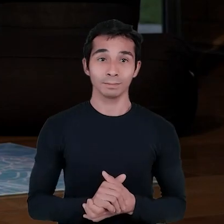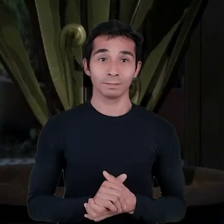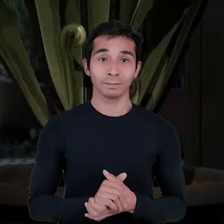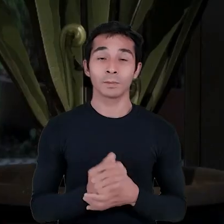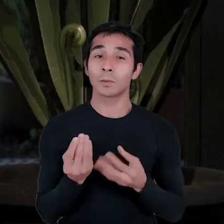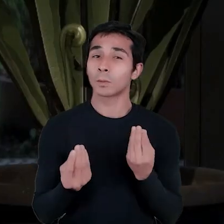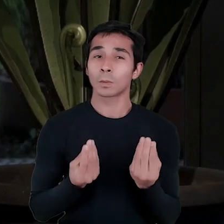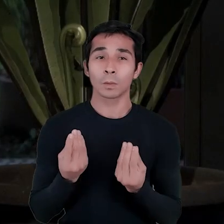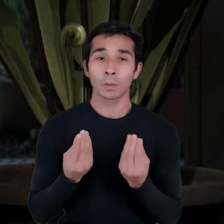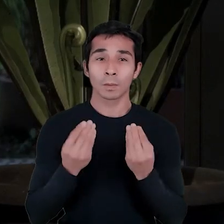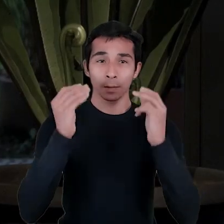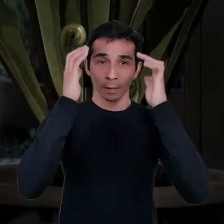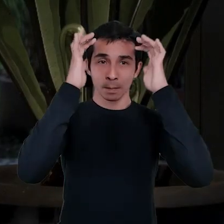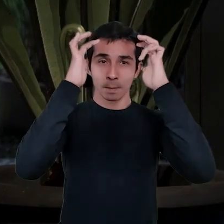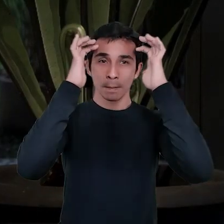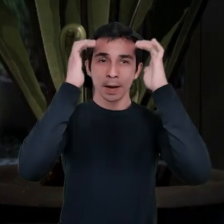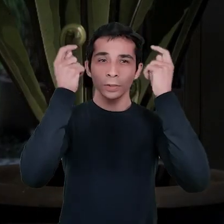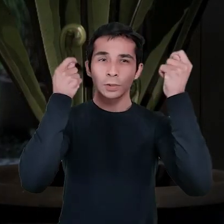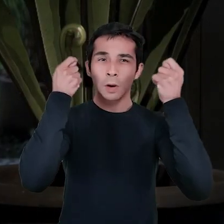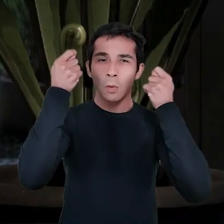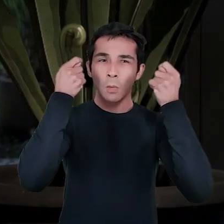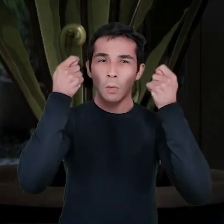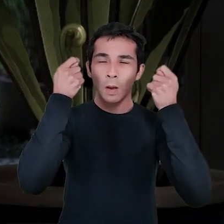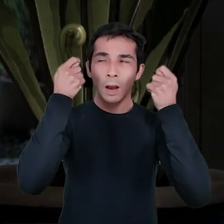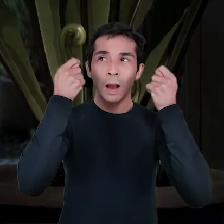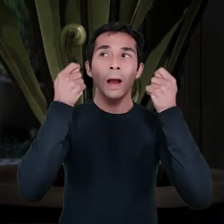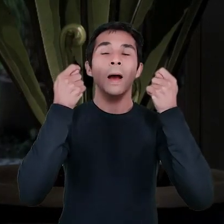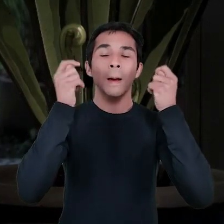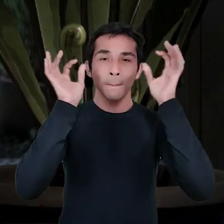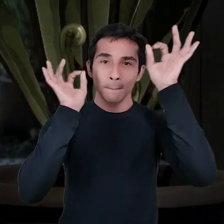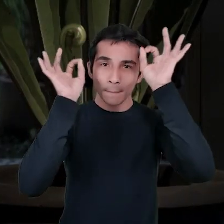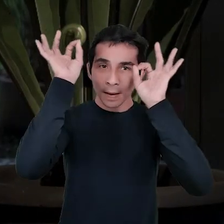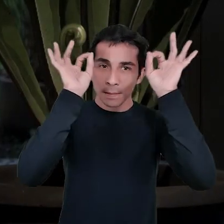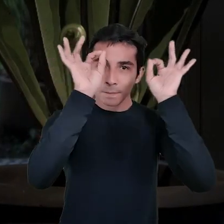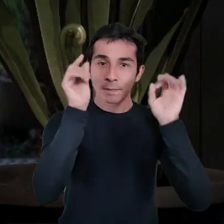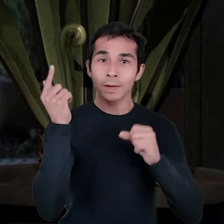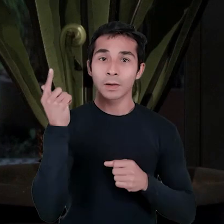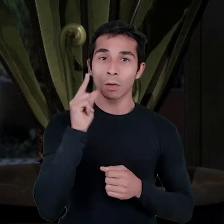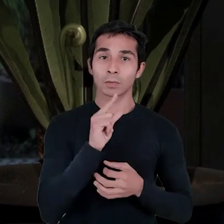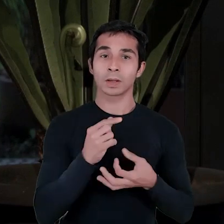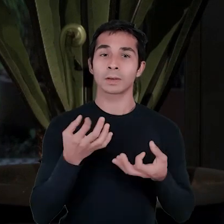Através desse sistema, a mente é preparada para a meditação,